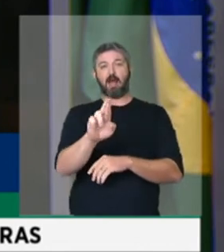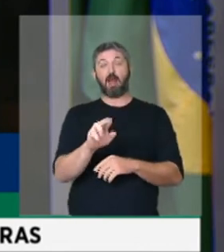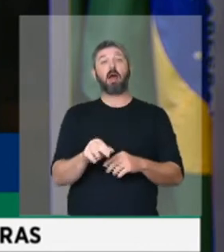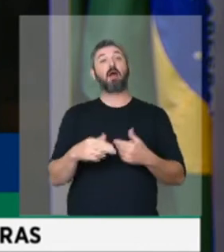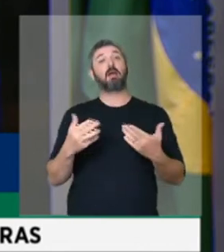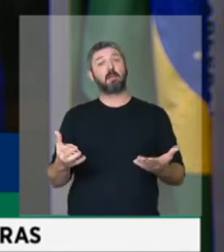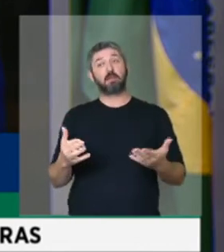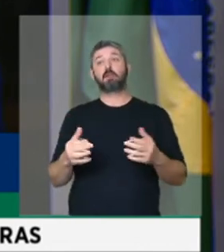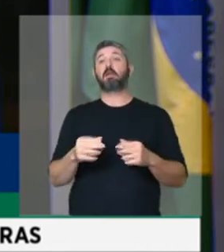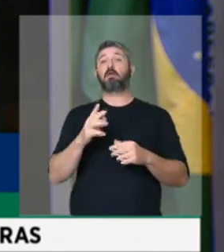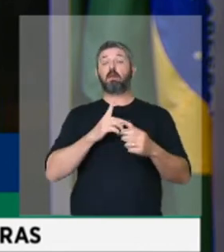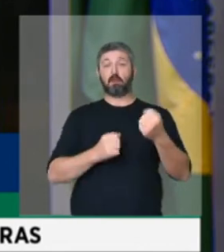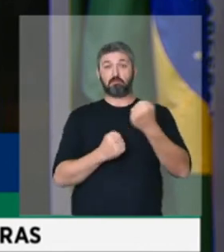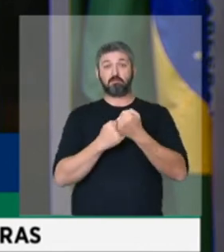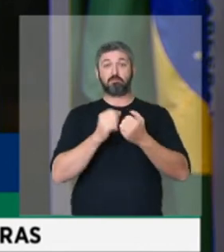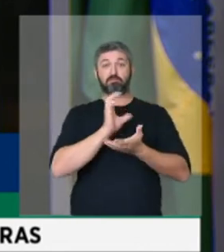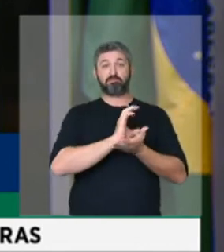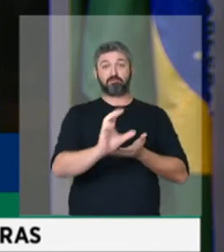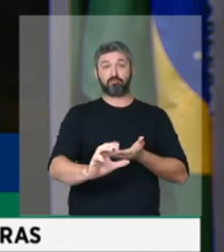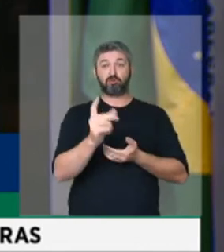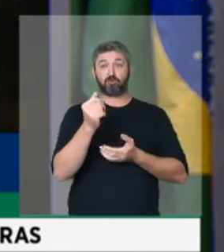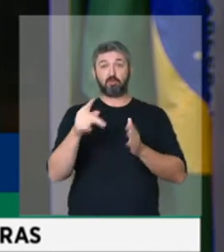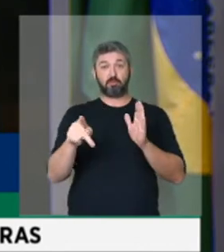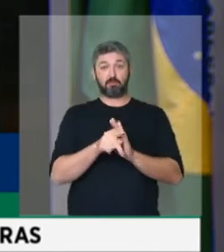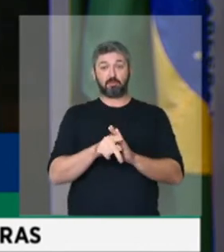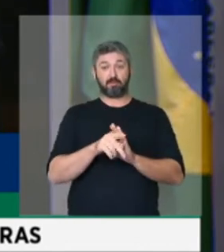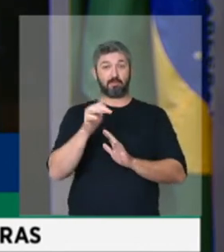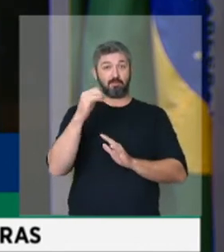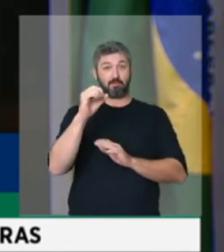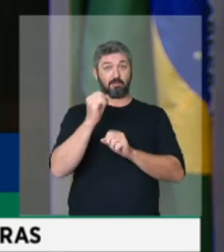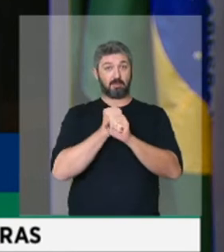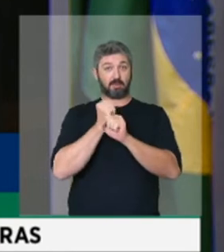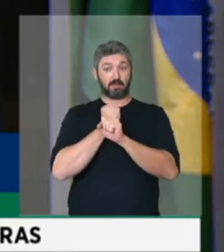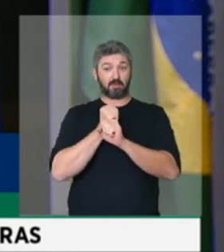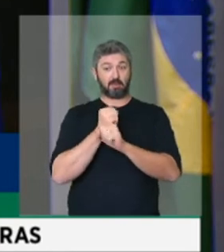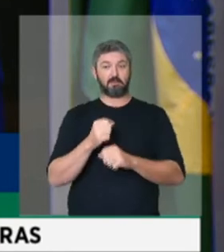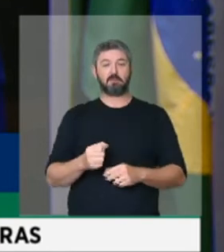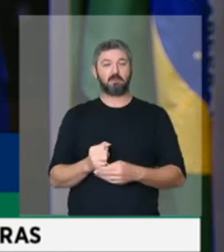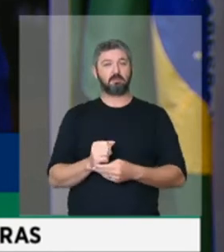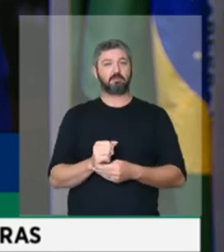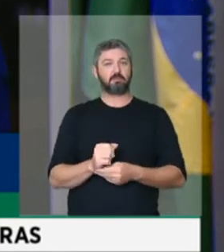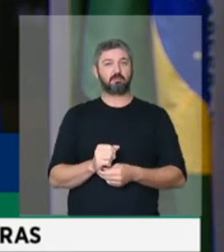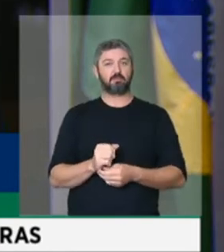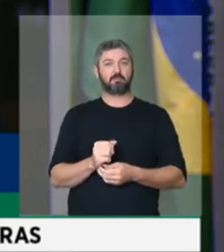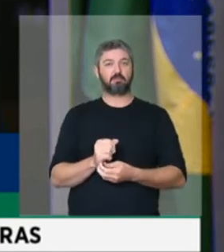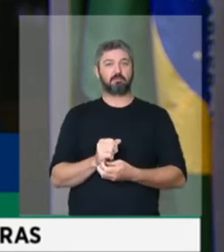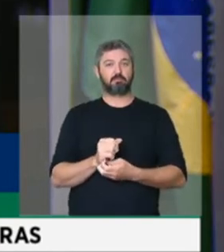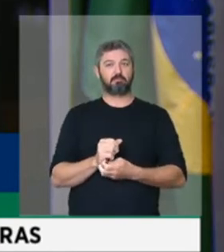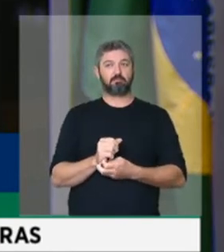REVITALIZAÇÃO DA BACIA DO SÃO FRANCISCO, DO PARNAÍBA E DO RESERVATÓRIO DE FURNAS DE FORMA A RECUPERAR AS NASCENTES